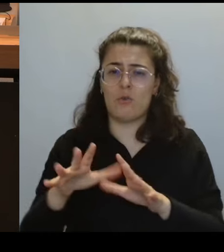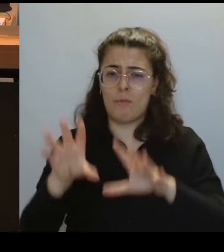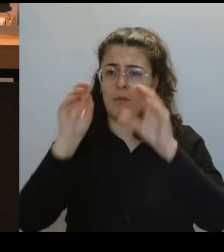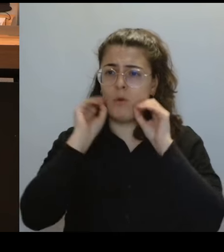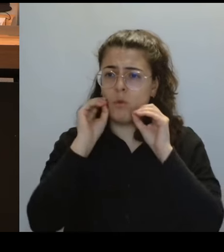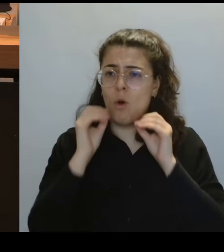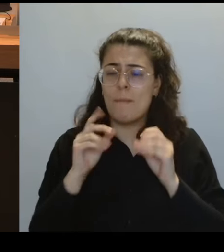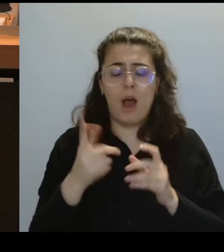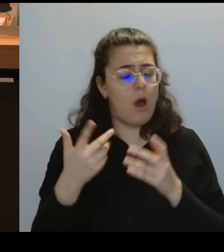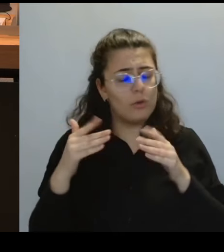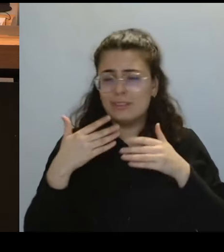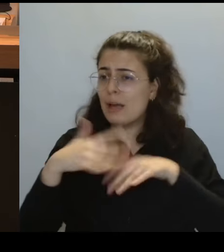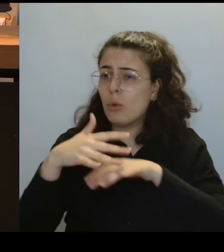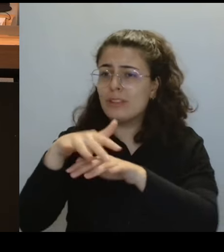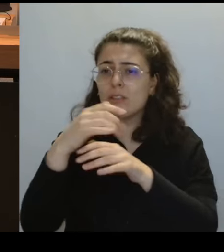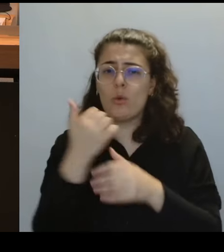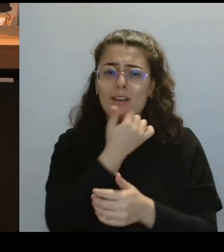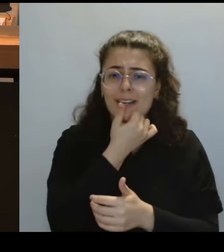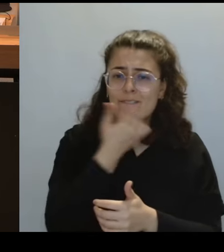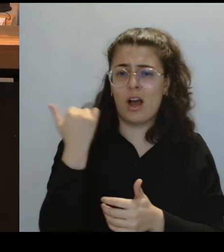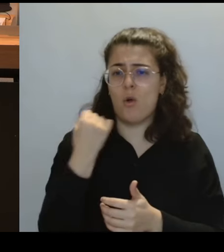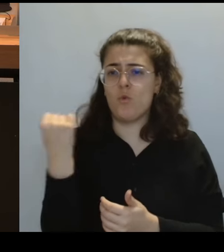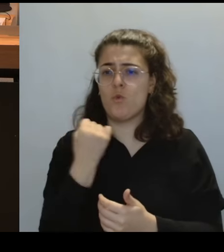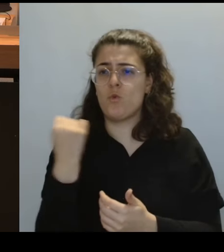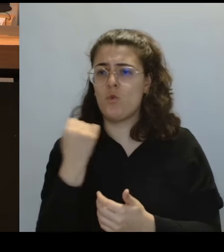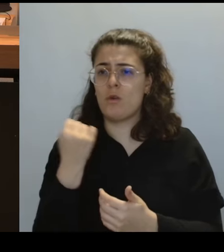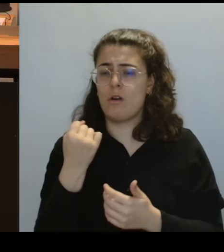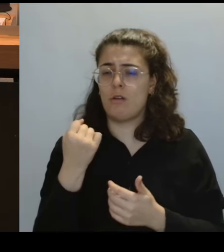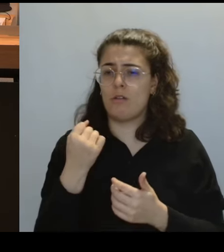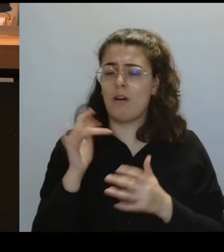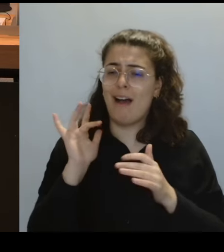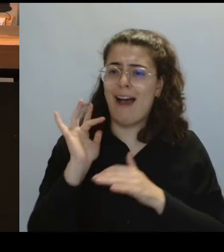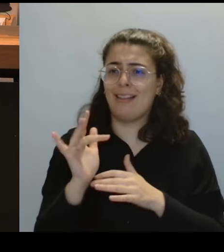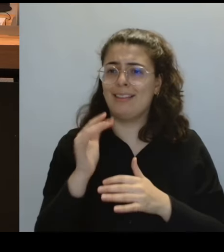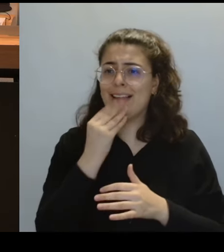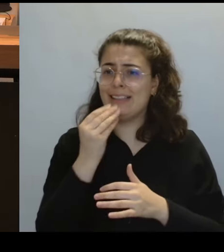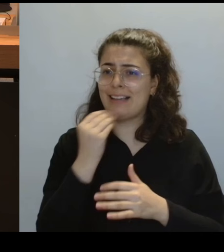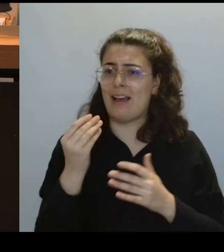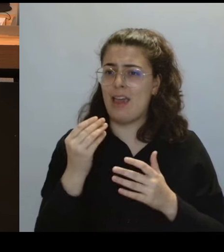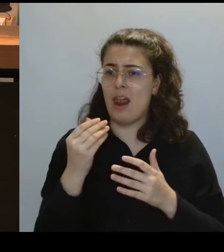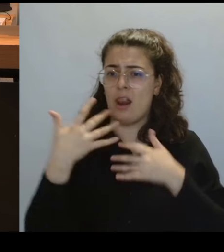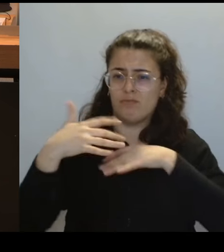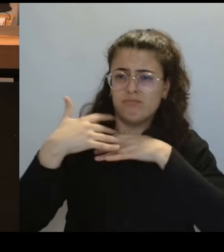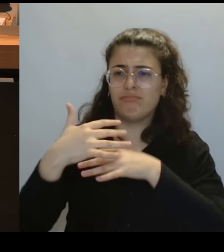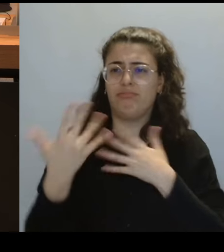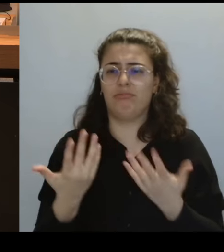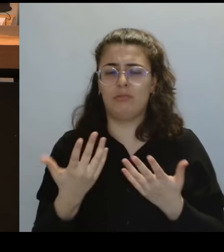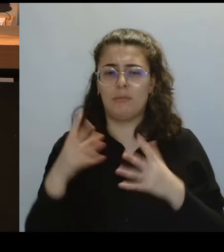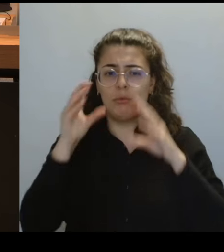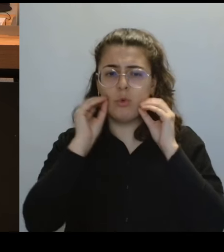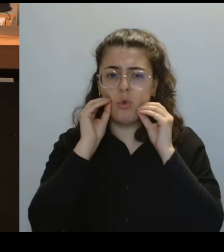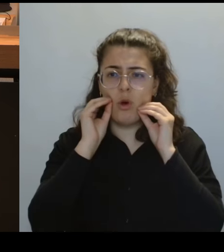Anti-Israel Parolen erlebt, wir haben einen Antisemitismus erlebt, den Berlin zuvor nicht kannte.